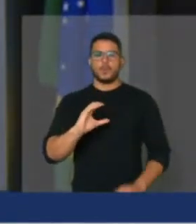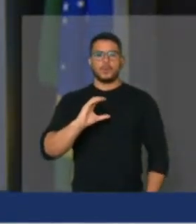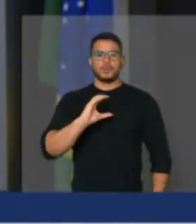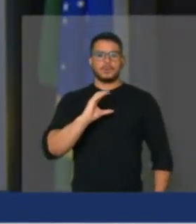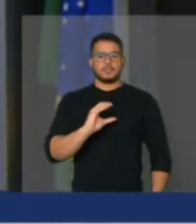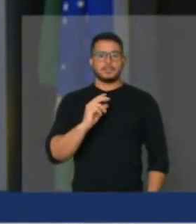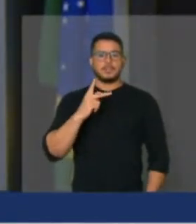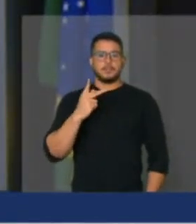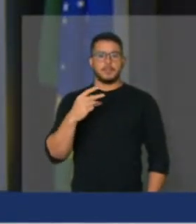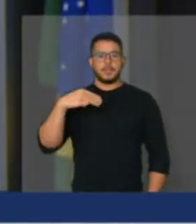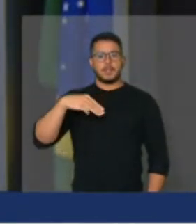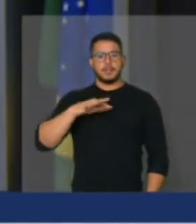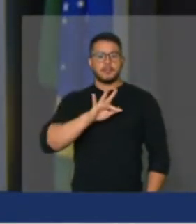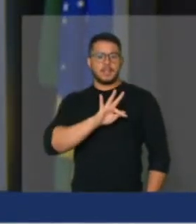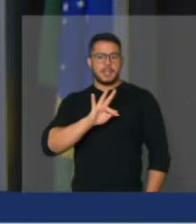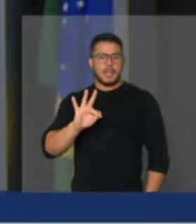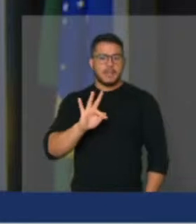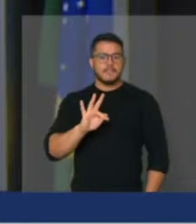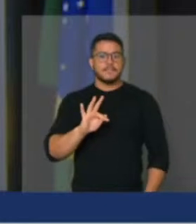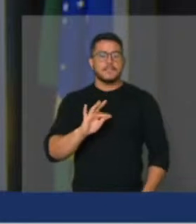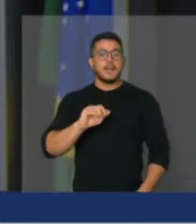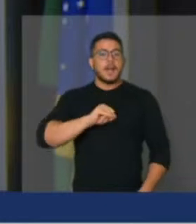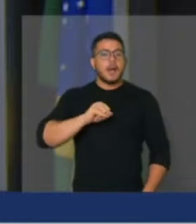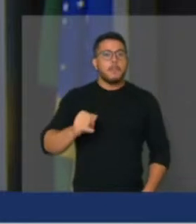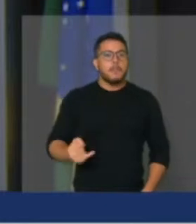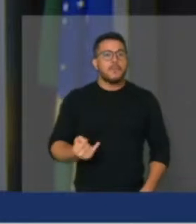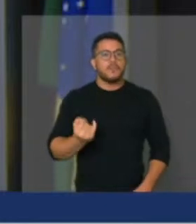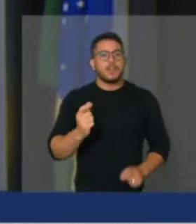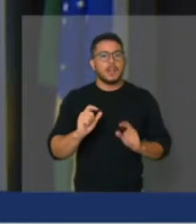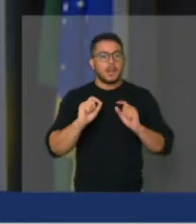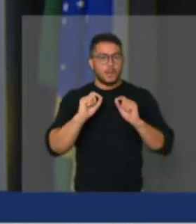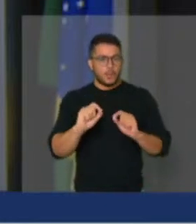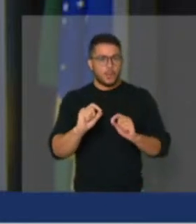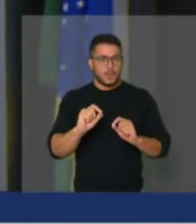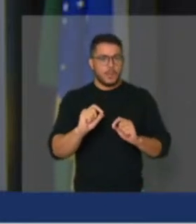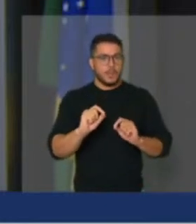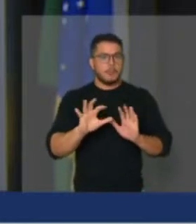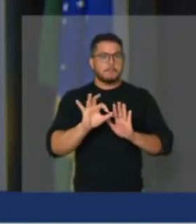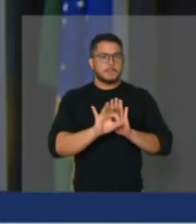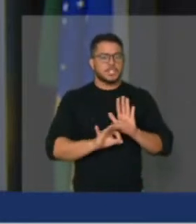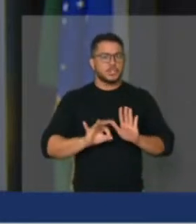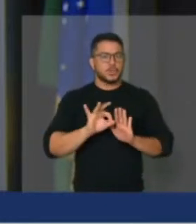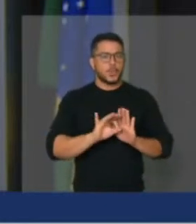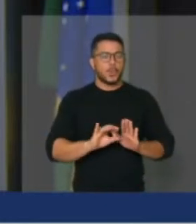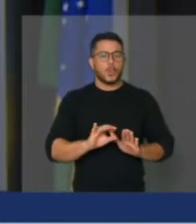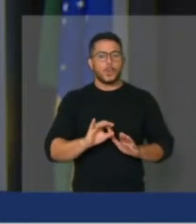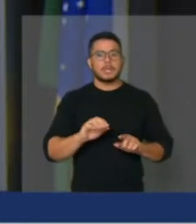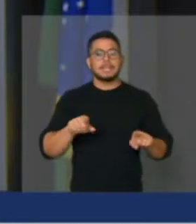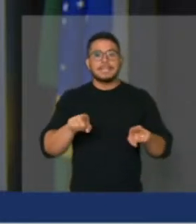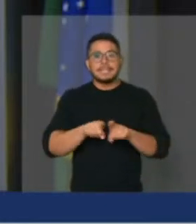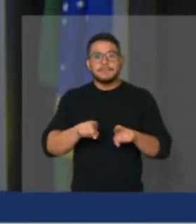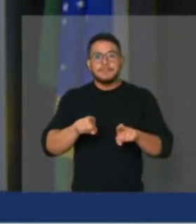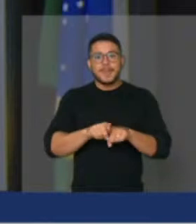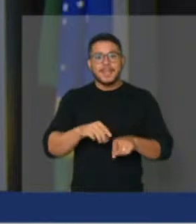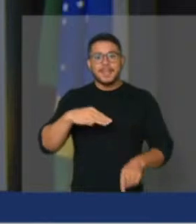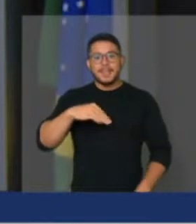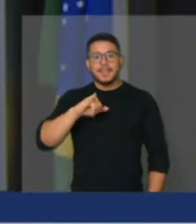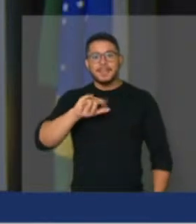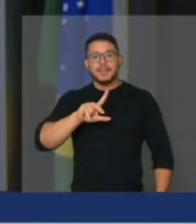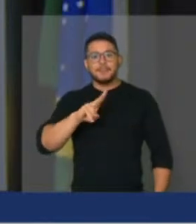SÓ VOCÊ QUE ESTÁ NOS ASSISTINDO. A SECRETARIA ESPECIAL DA RECEITA ESTÁ PREPARANDO TRIBUTAÇÃO ATÉ DE MILHA DE AVIÃO. IMAGINA ATÉ ONDE VAI CHEGAR A